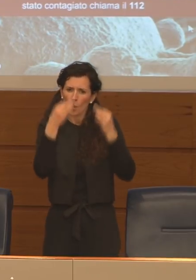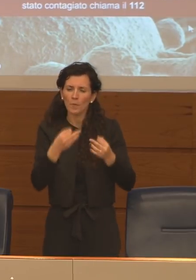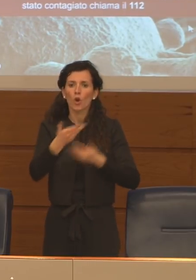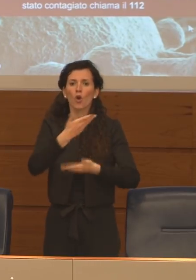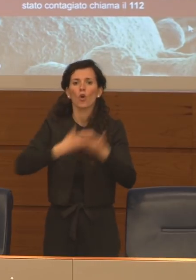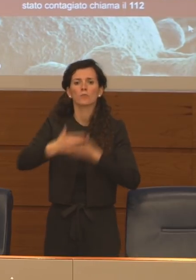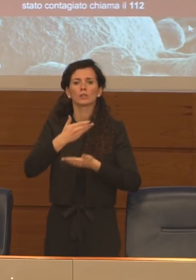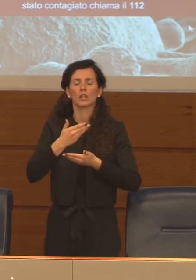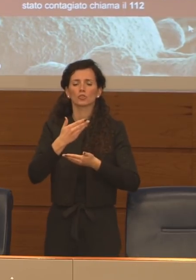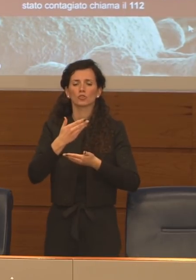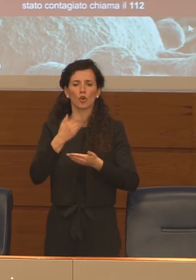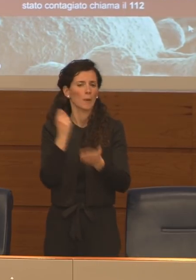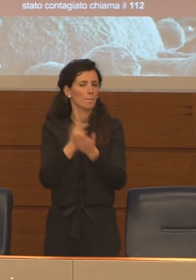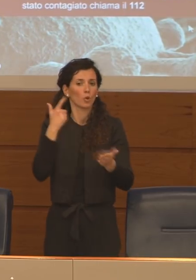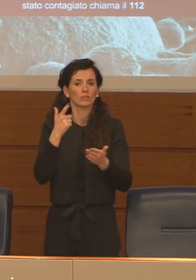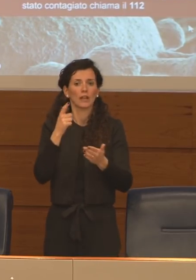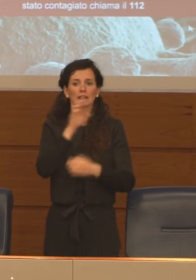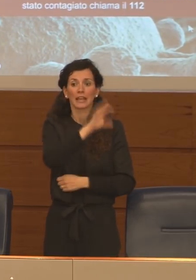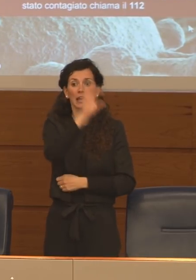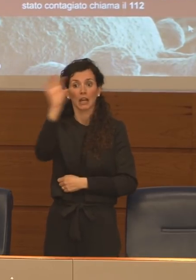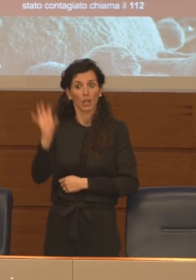regioni, questo è il presupposto per poter